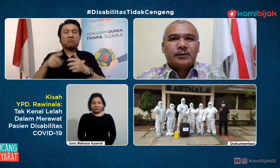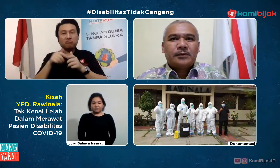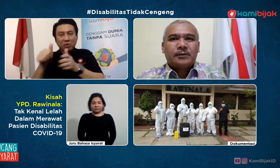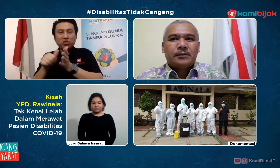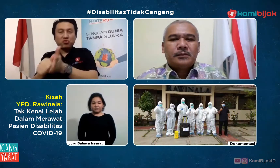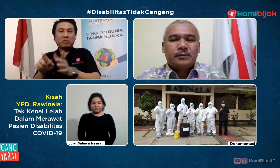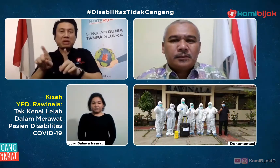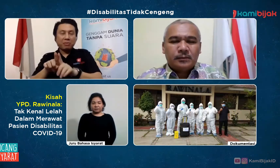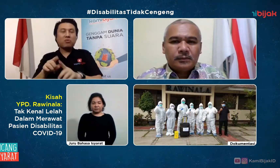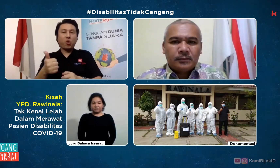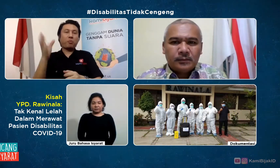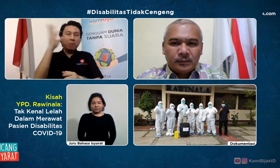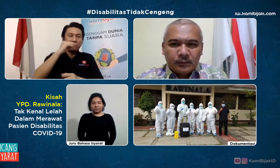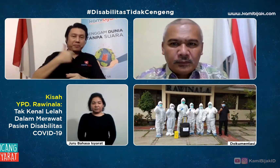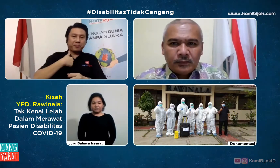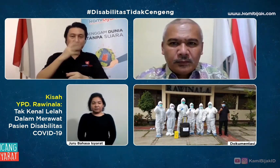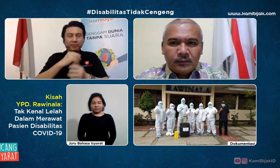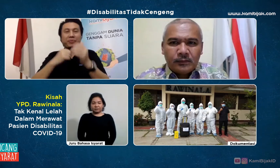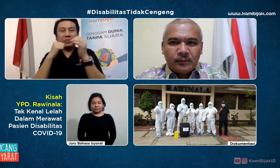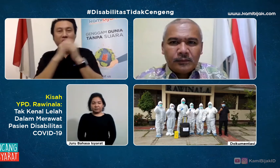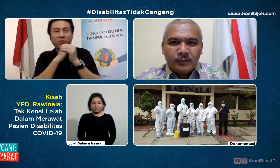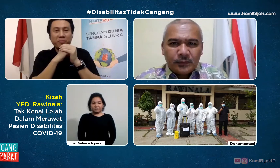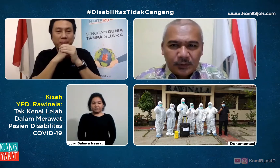sampai sehat baru bisa membantu lagi di asrama